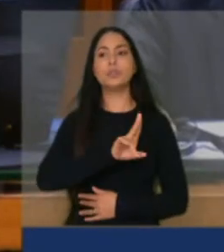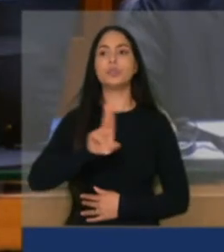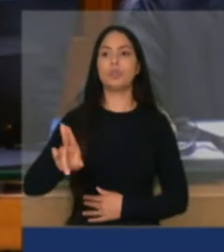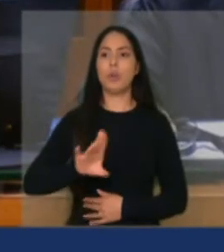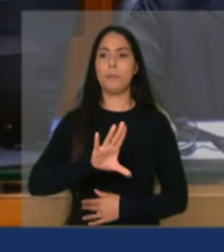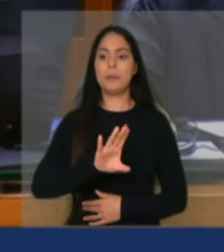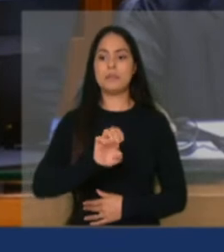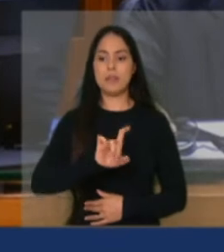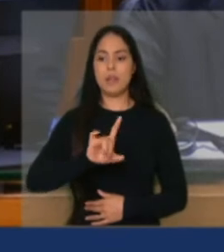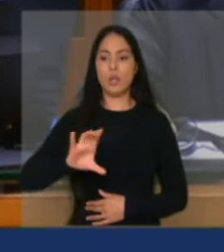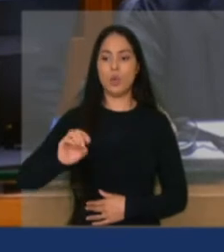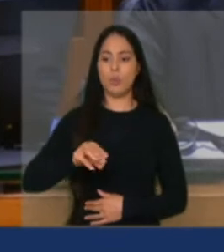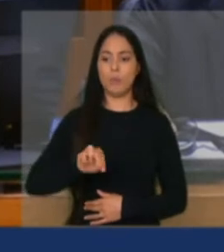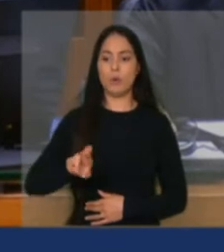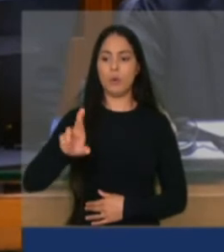PALAVRA, CÉLIO MOURA DA